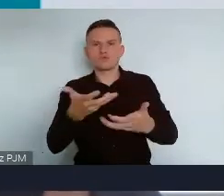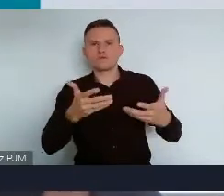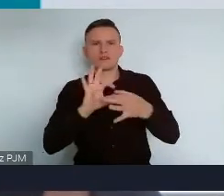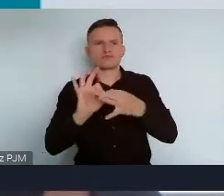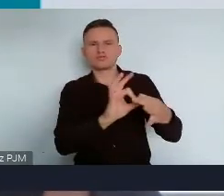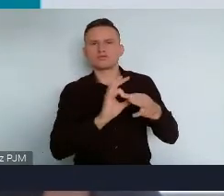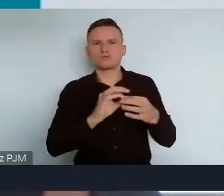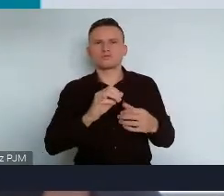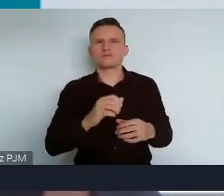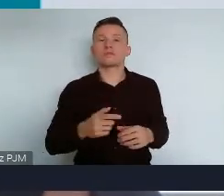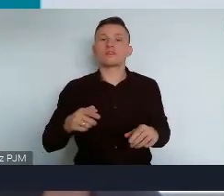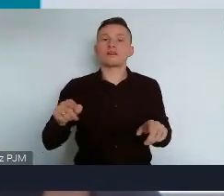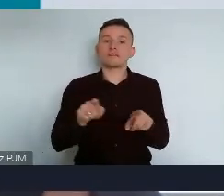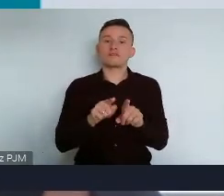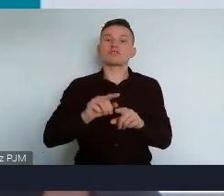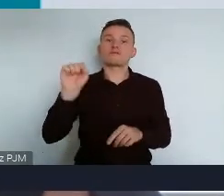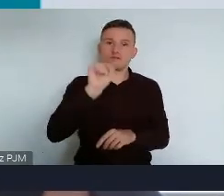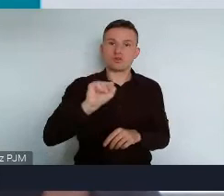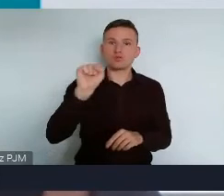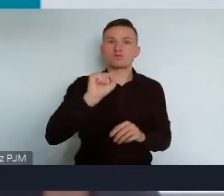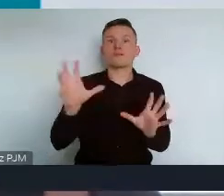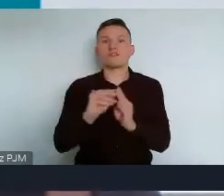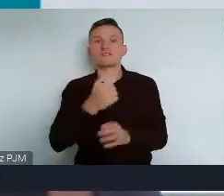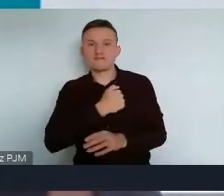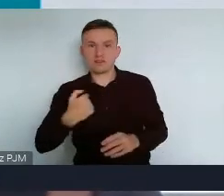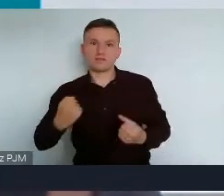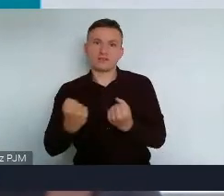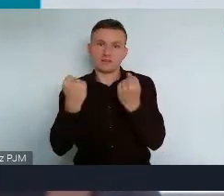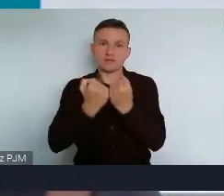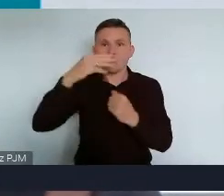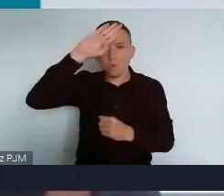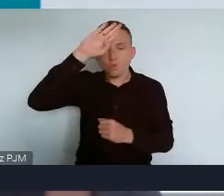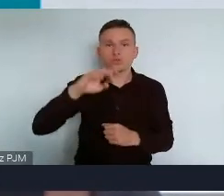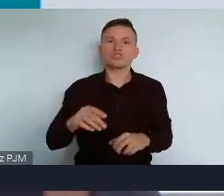Wrocław wraz z Warszawą, Krakowem, Łodzią i Rzeszowem